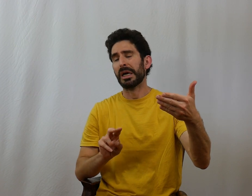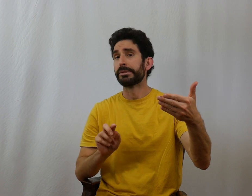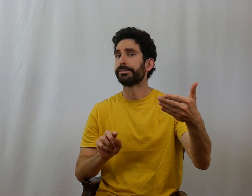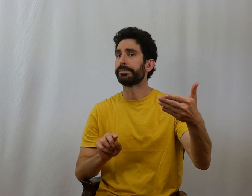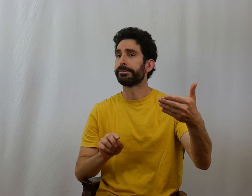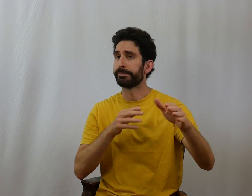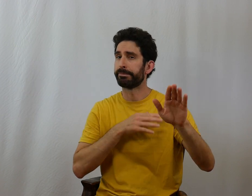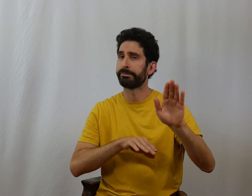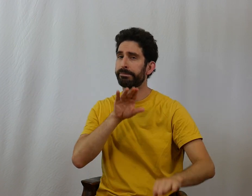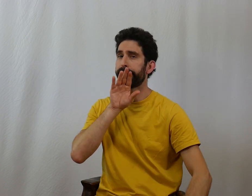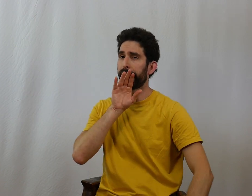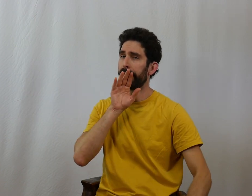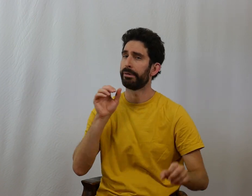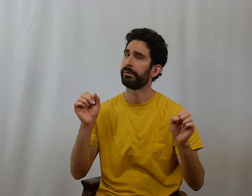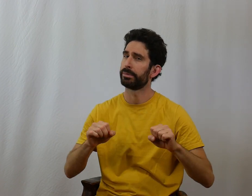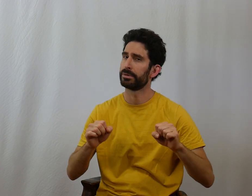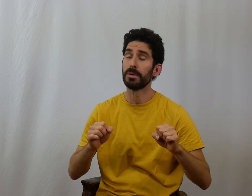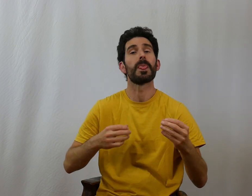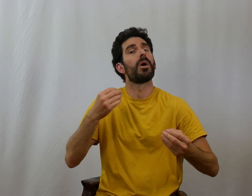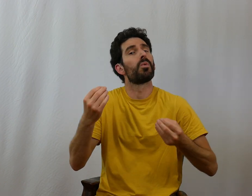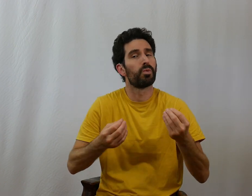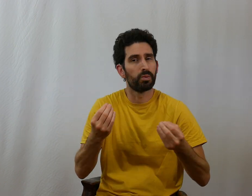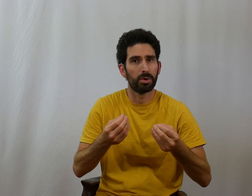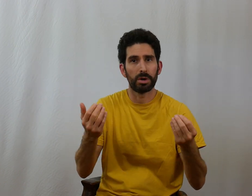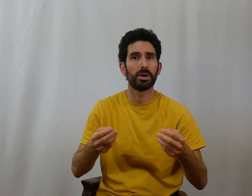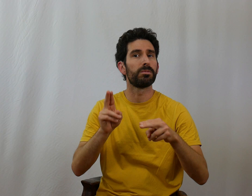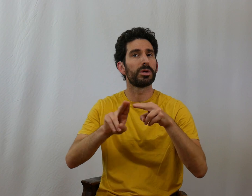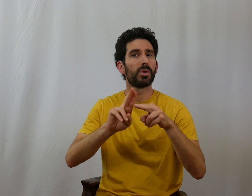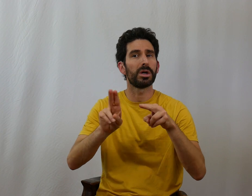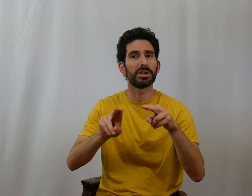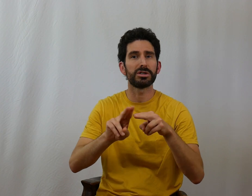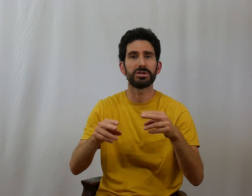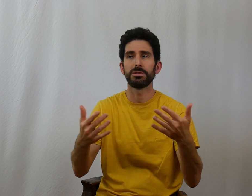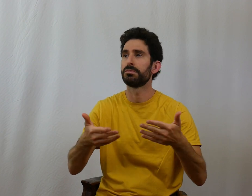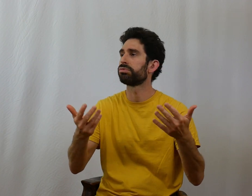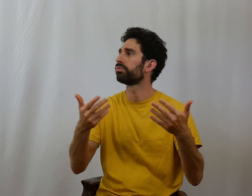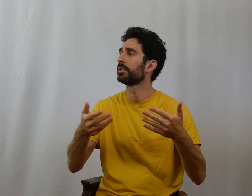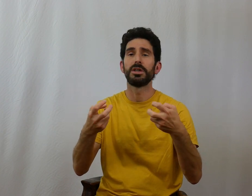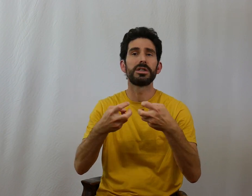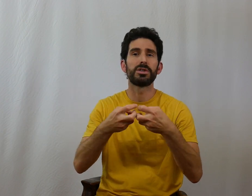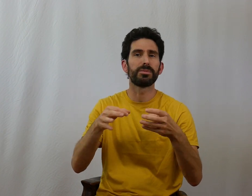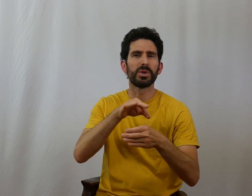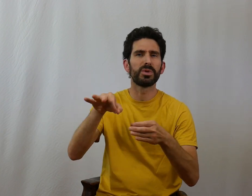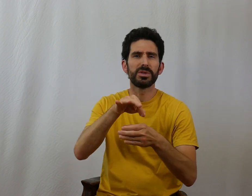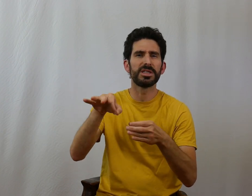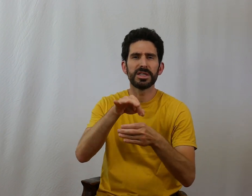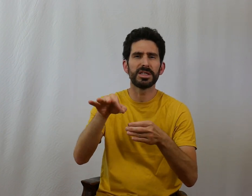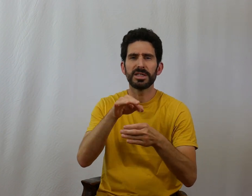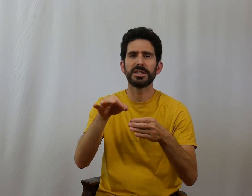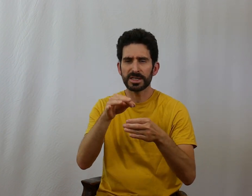Là, on peut se faire avoir. Ou alors, quand on bricole euuuh par exemple dans la cuisine